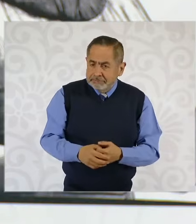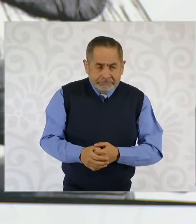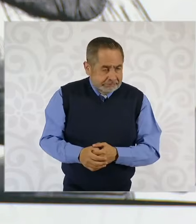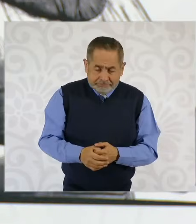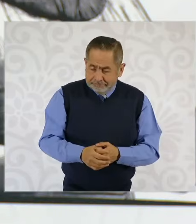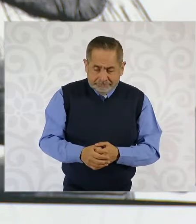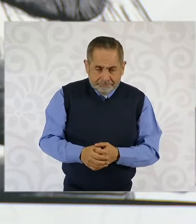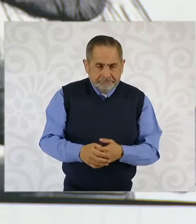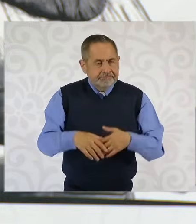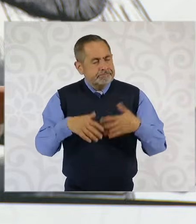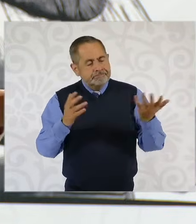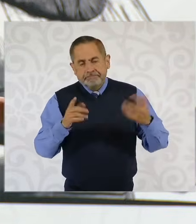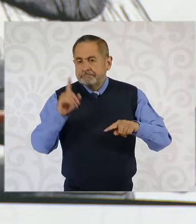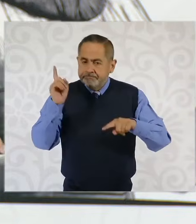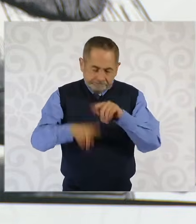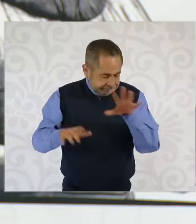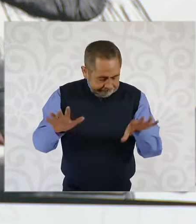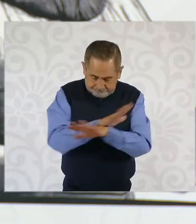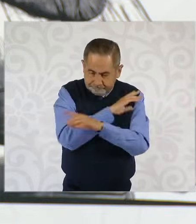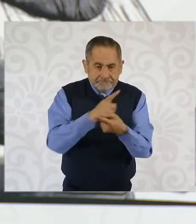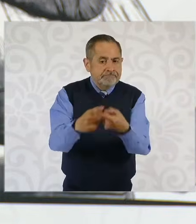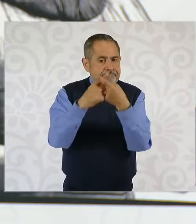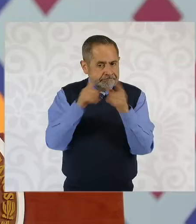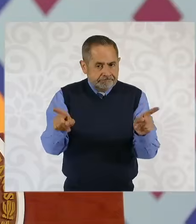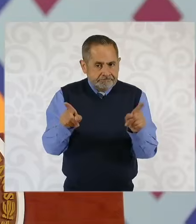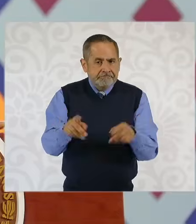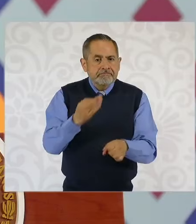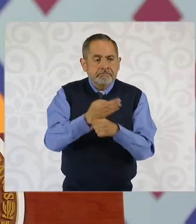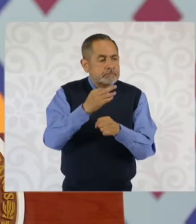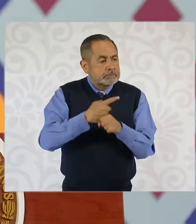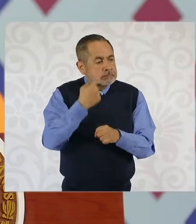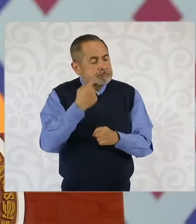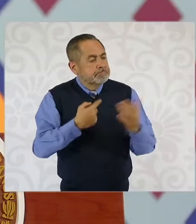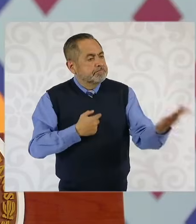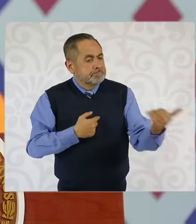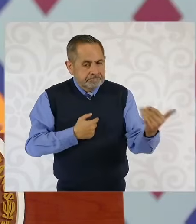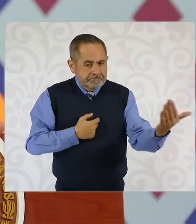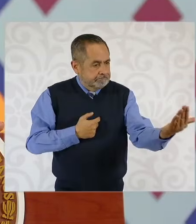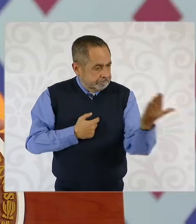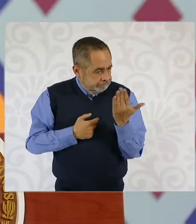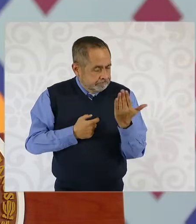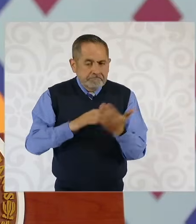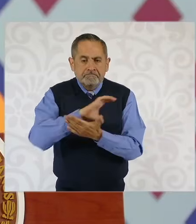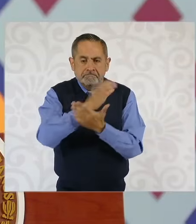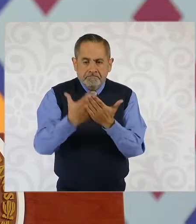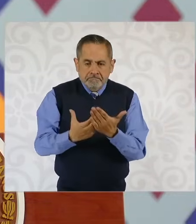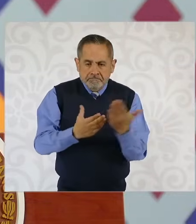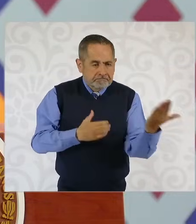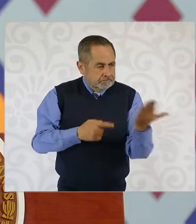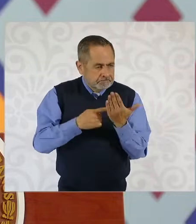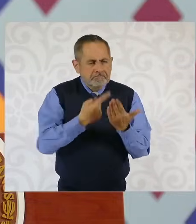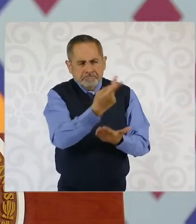Bueno ahora se va a revisar esos contratos en acuerdo con los con las empresas para decir si